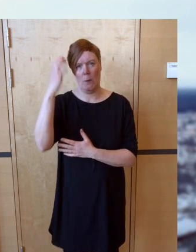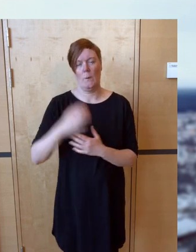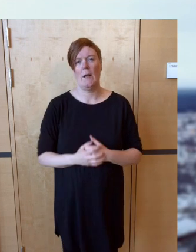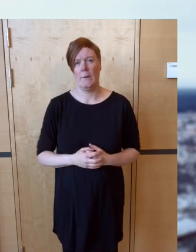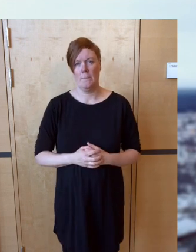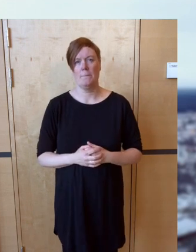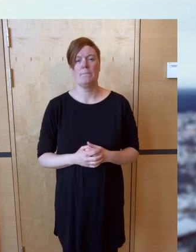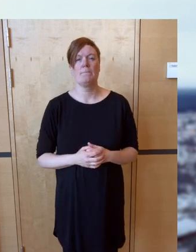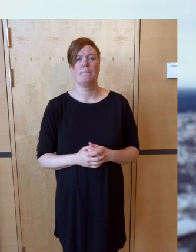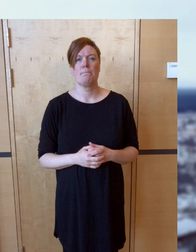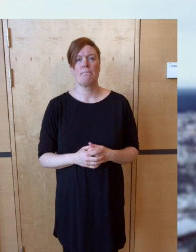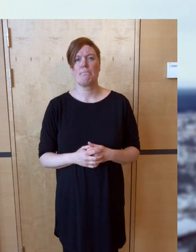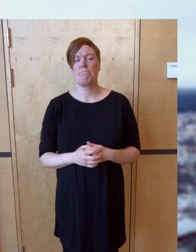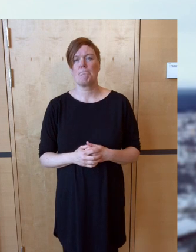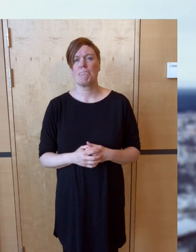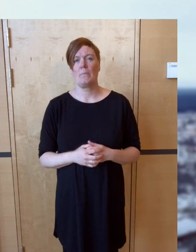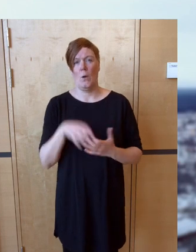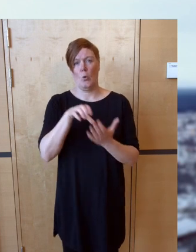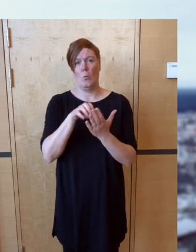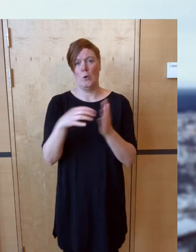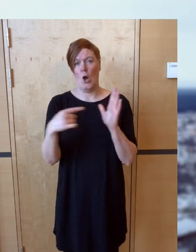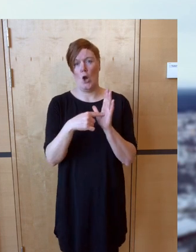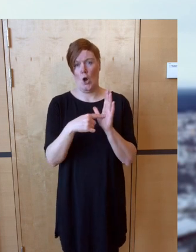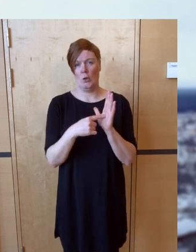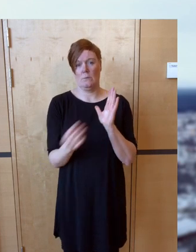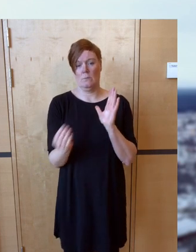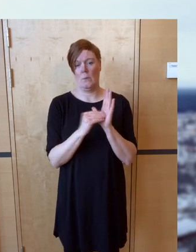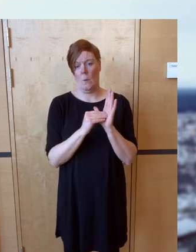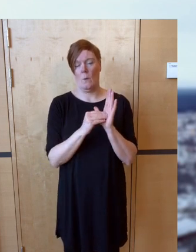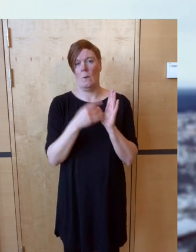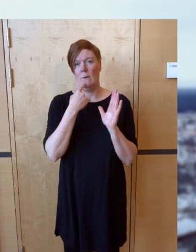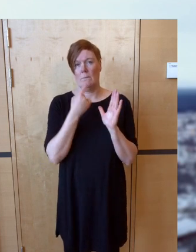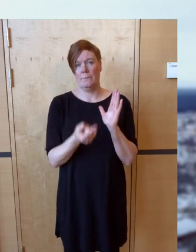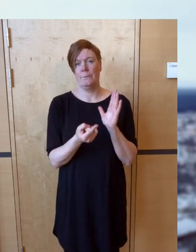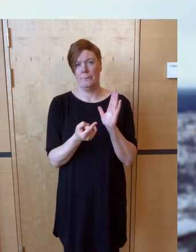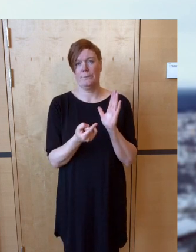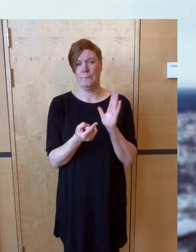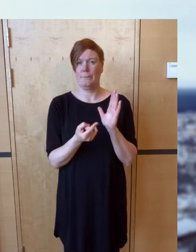Och enligt kommunallagen så har ju kommunen möjlighet att avsätta medel till resultat